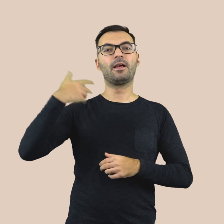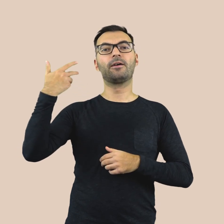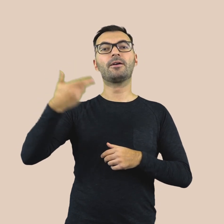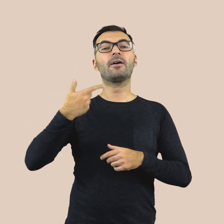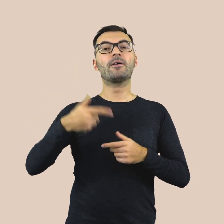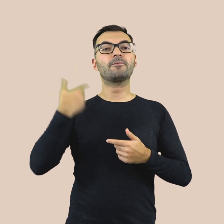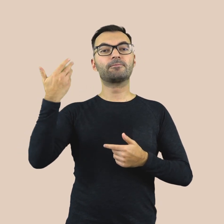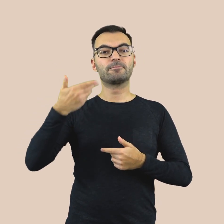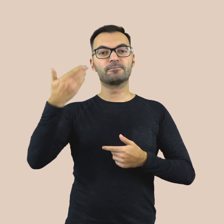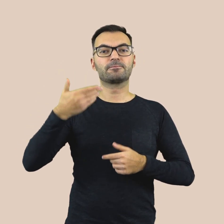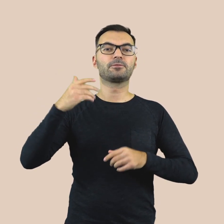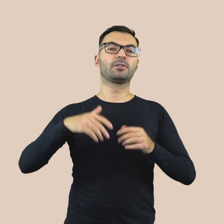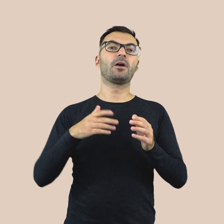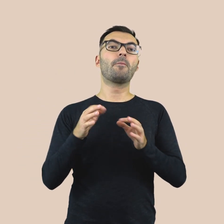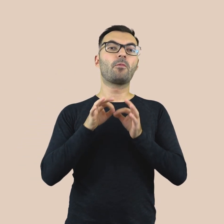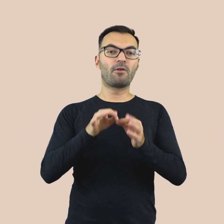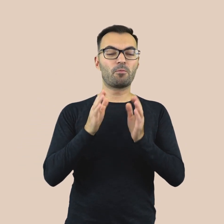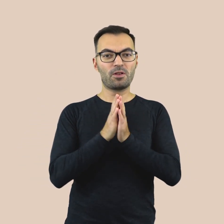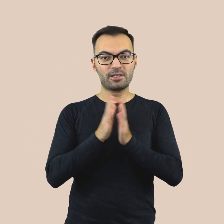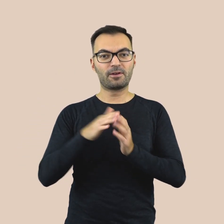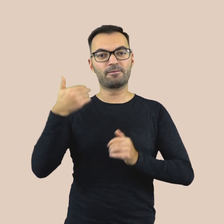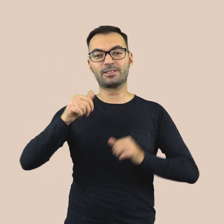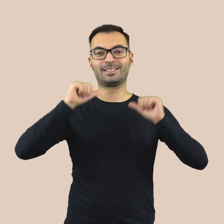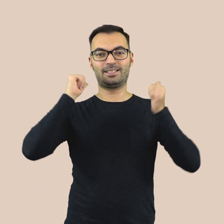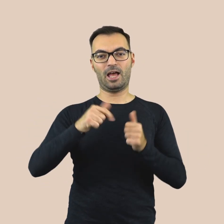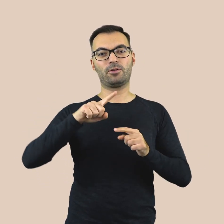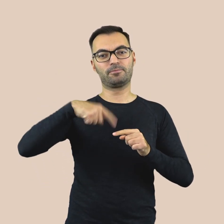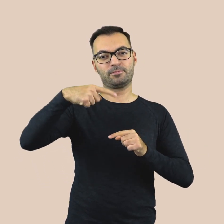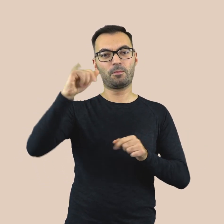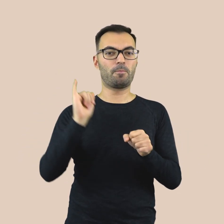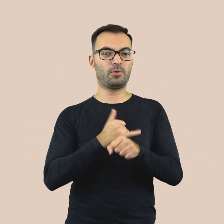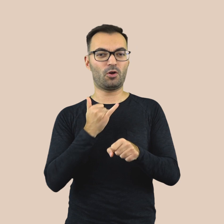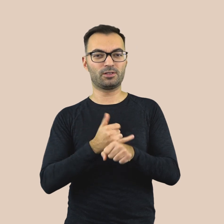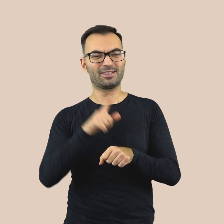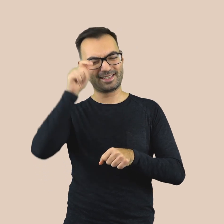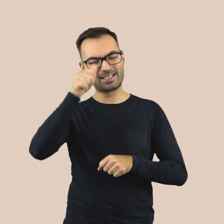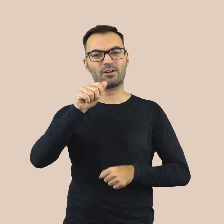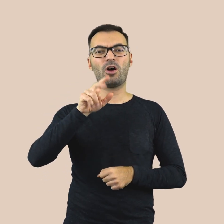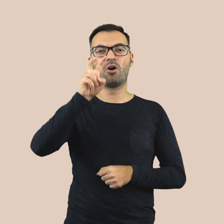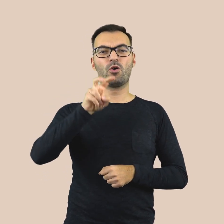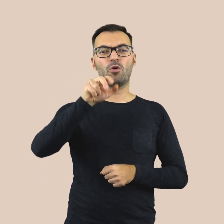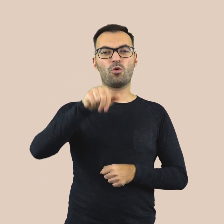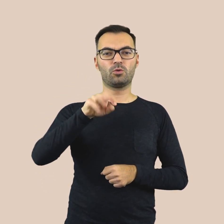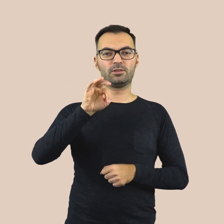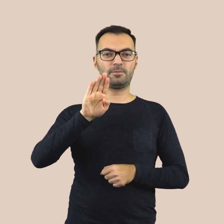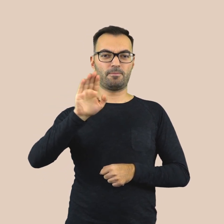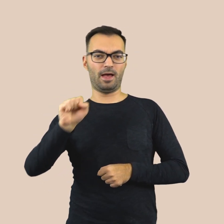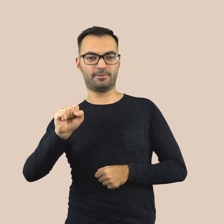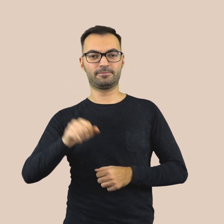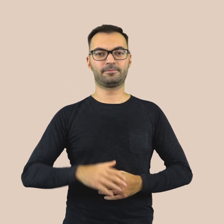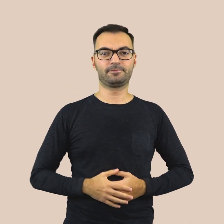i wygłaszał co piątek kazanie (chutbę).